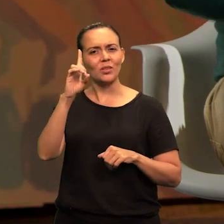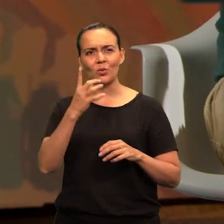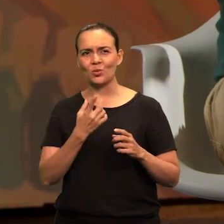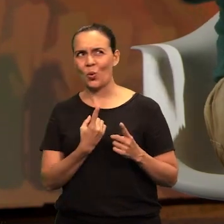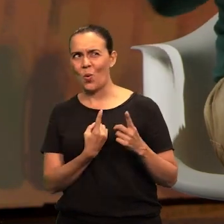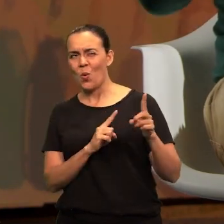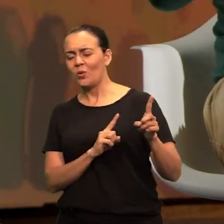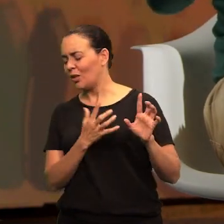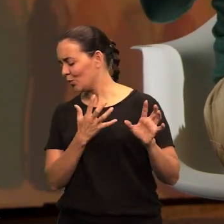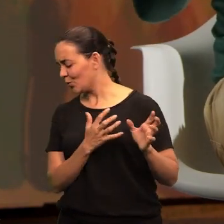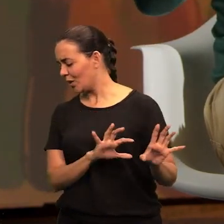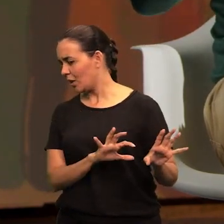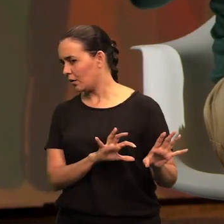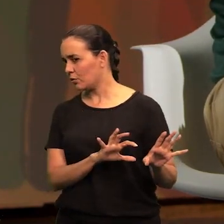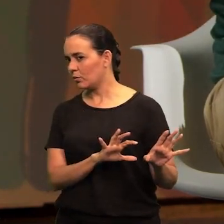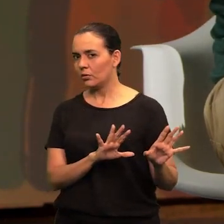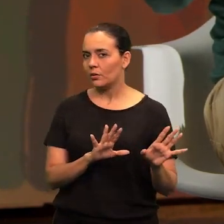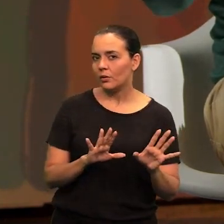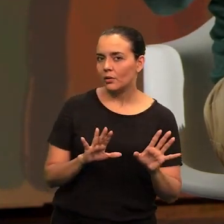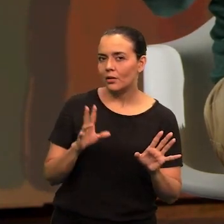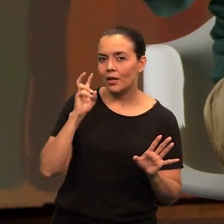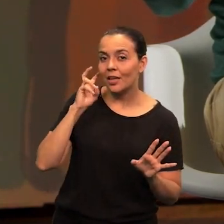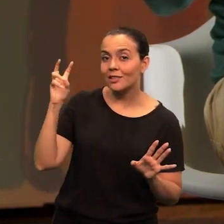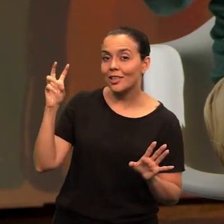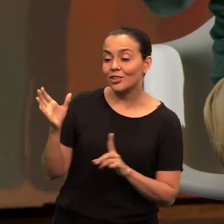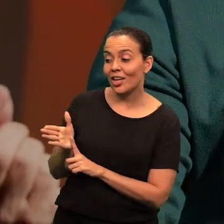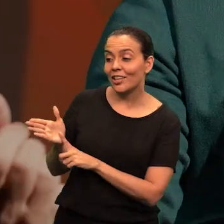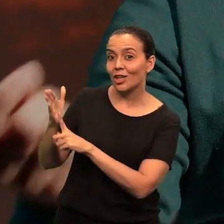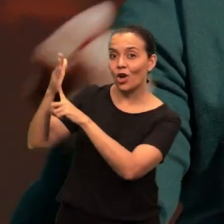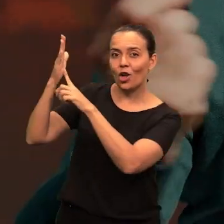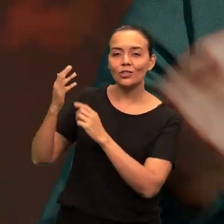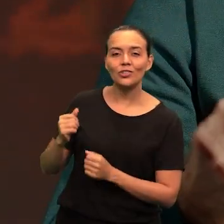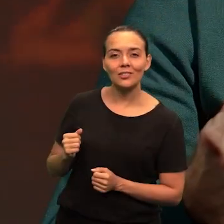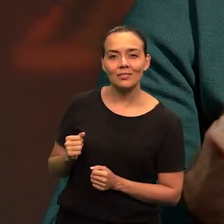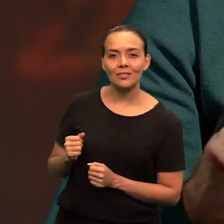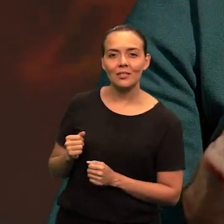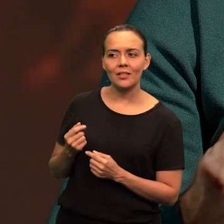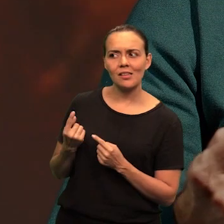por que não nos rebelaremos contra a inteligência artificial? Agora, quando eu digo isso,